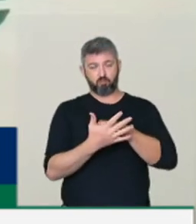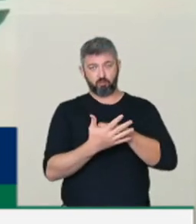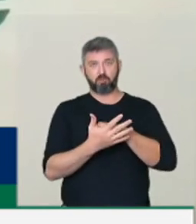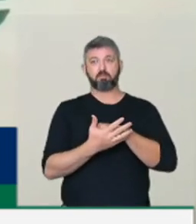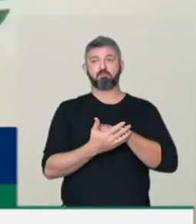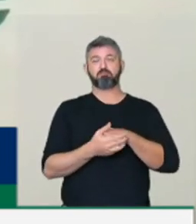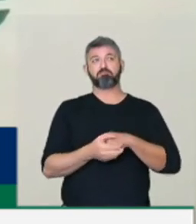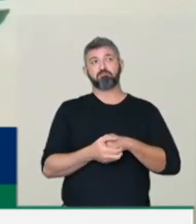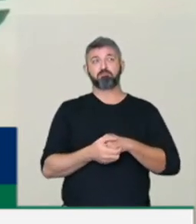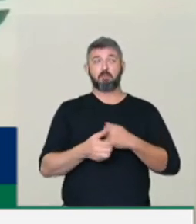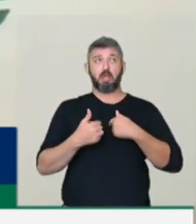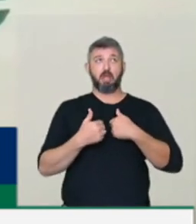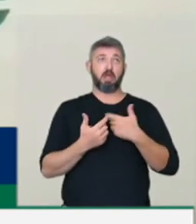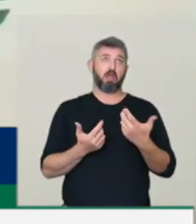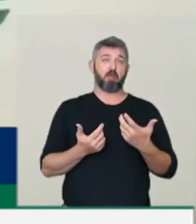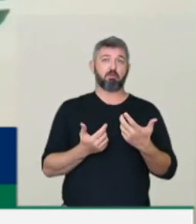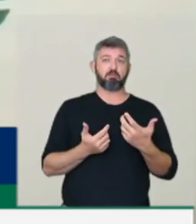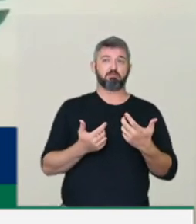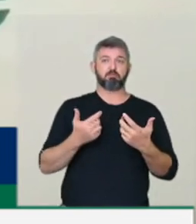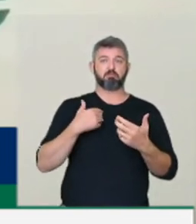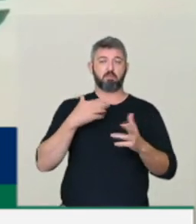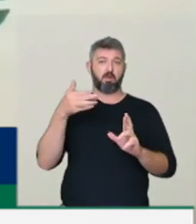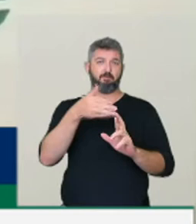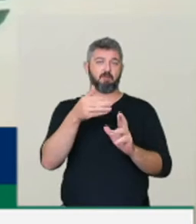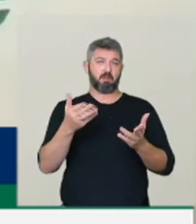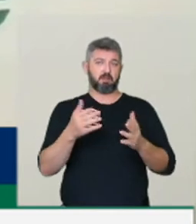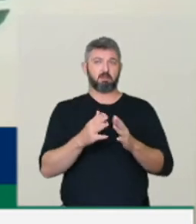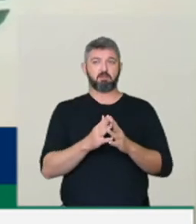EMERGENCIAL NESSE MOMENTO DE PANDEMIA, EU ATÉ FAÇO REFERÊNCIA AO MEU PROJETO QUE